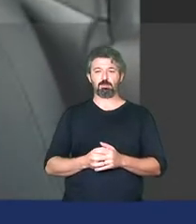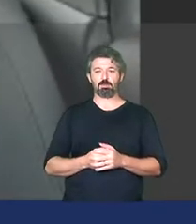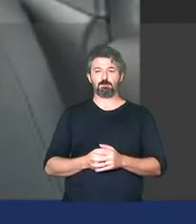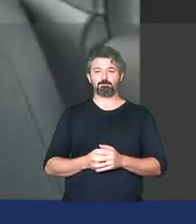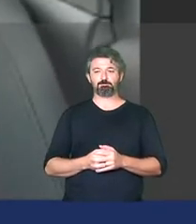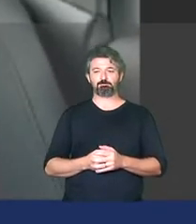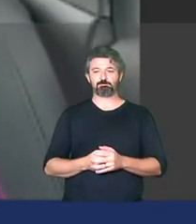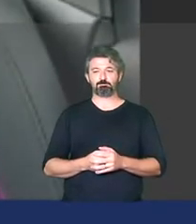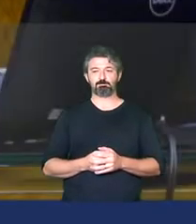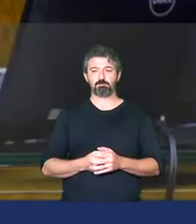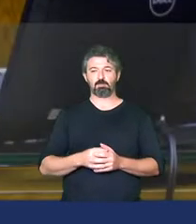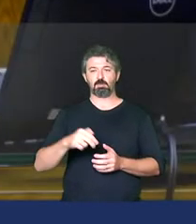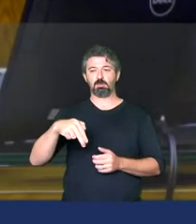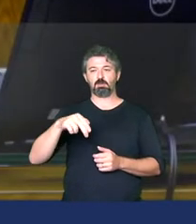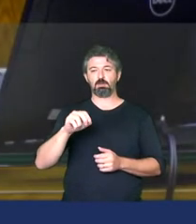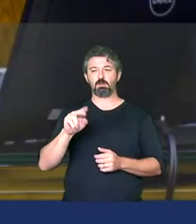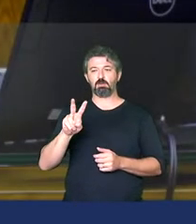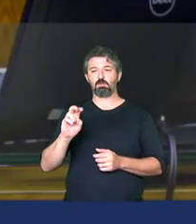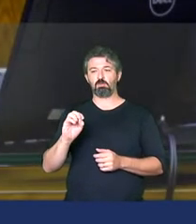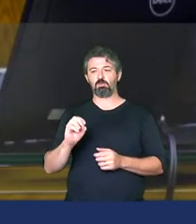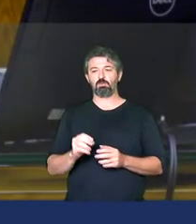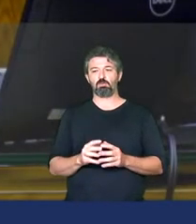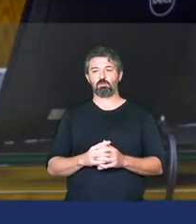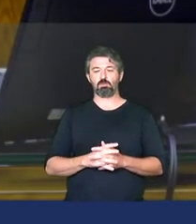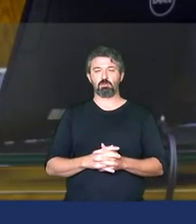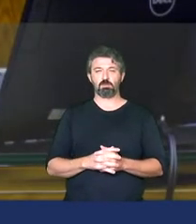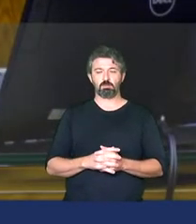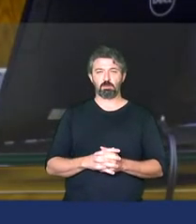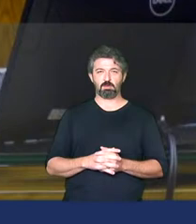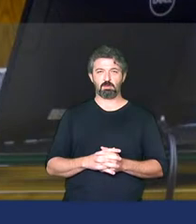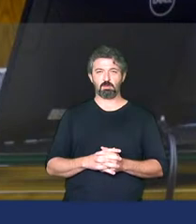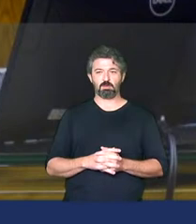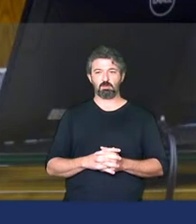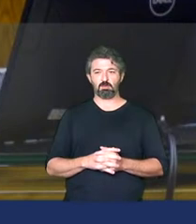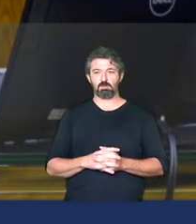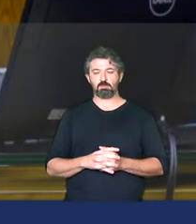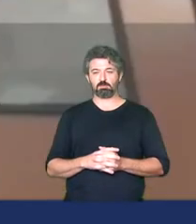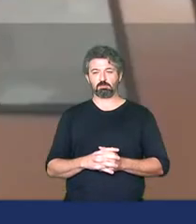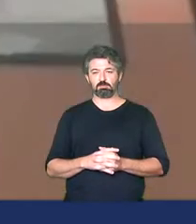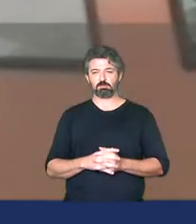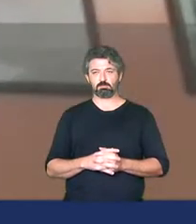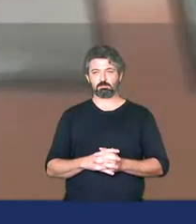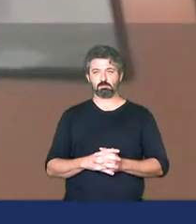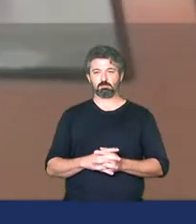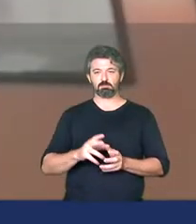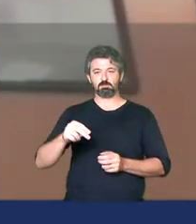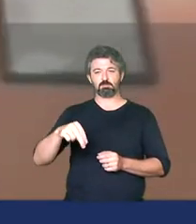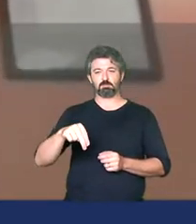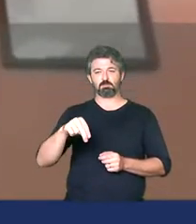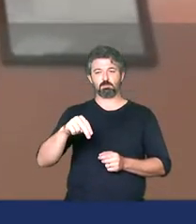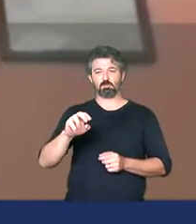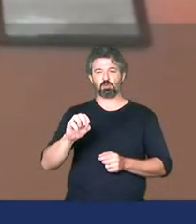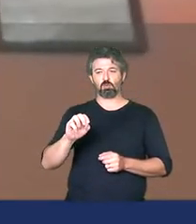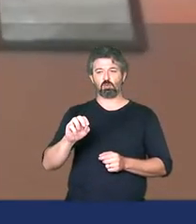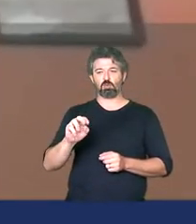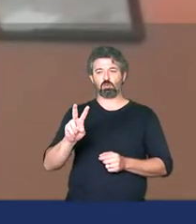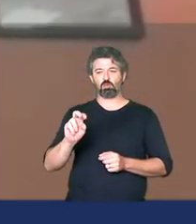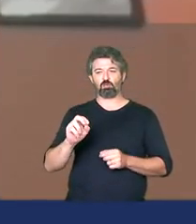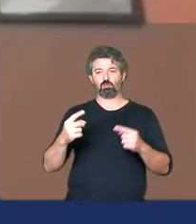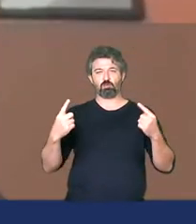COMO A LEI PAULO GUSTAVO MAS DE FORMA PERMANENTE COMO A LEI ALDIR BLANC 2. -- [PRESIDENTE]: NOVO? [DEPUTADO]: PRESIDENTE O PARTIDO NOVO VOTA